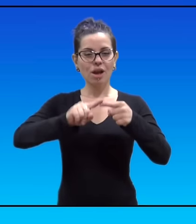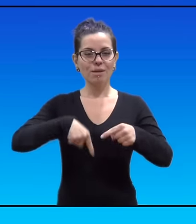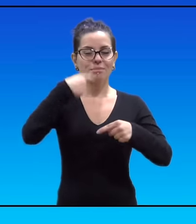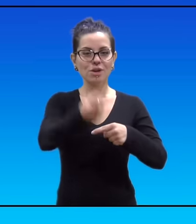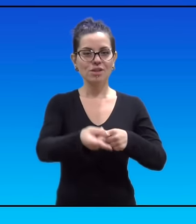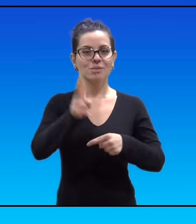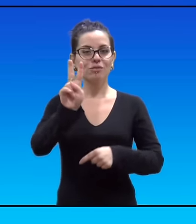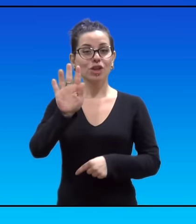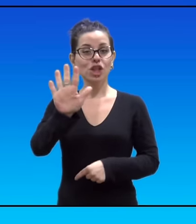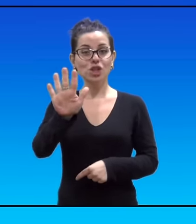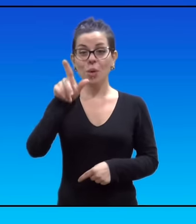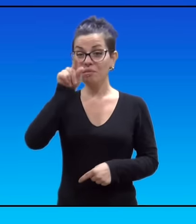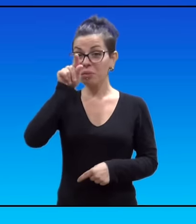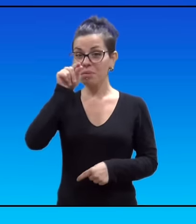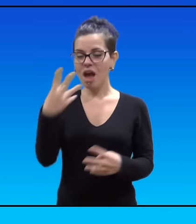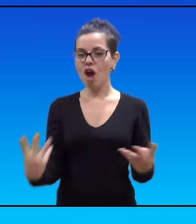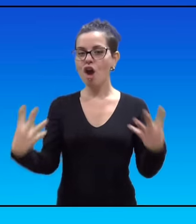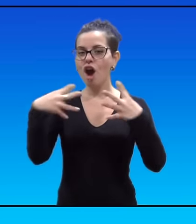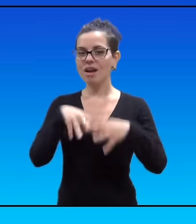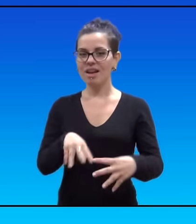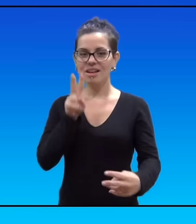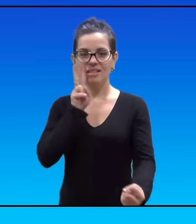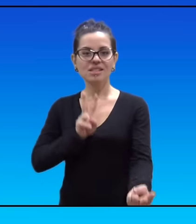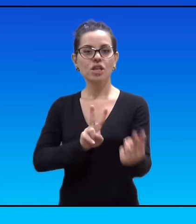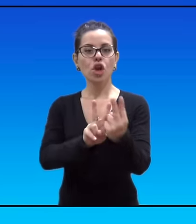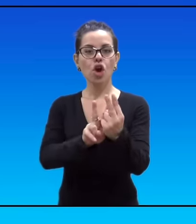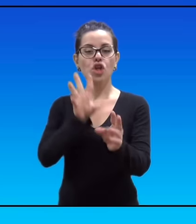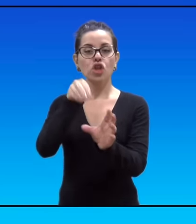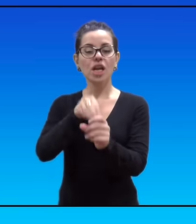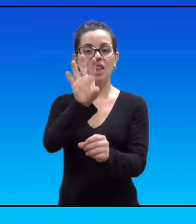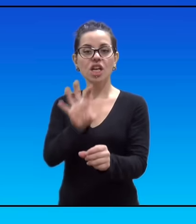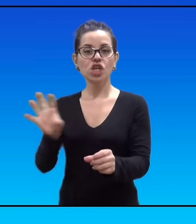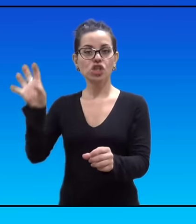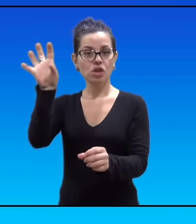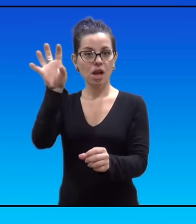che il prossimo 25 Febbraio si terrà l'Incontro Interregionale